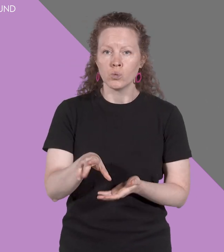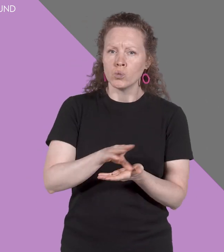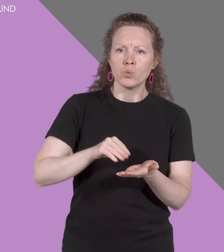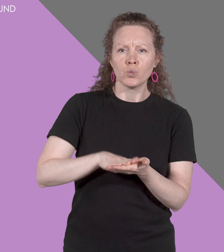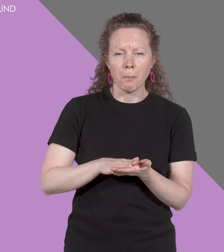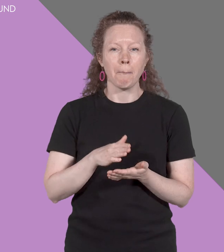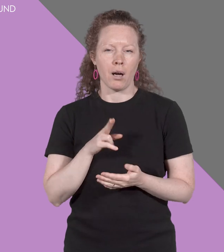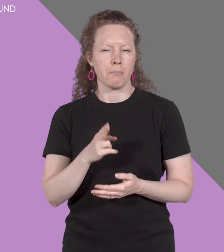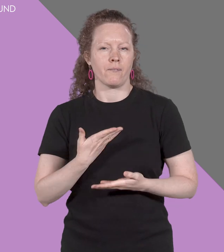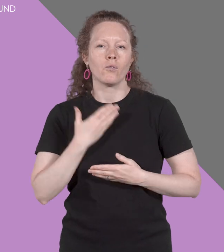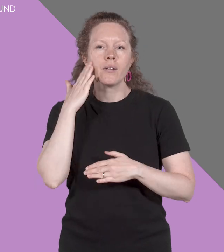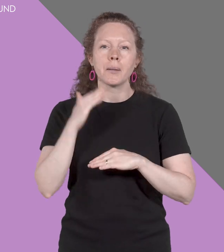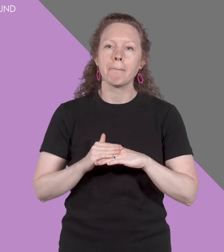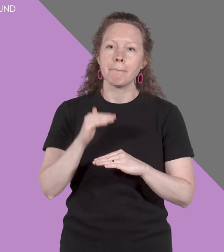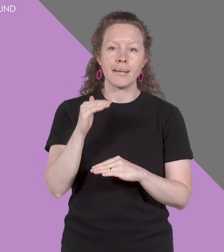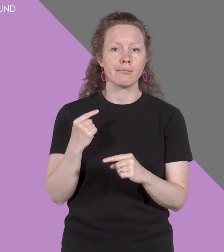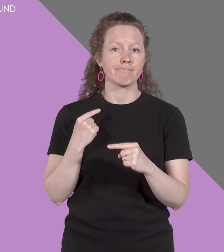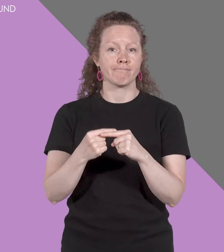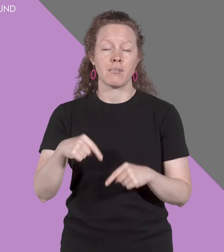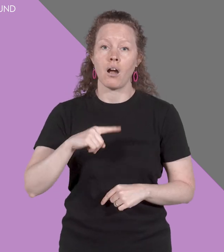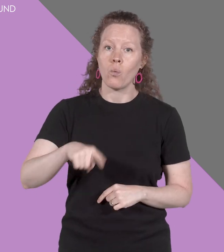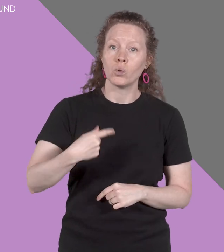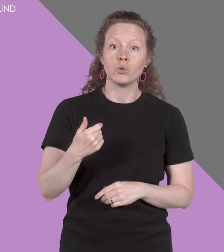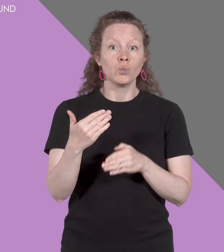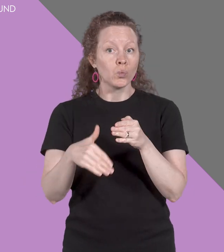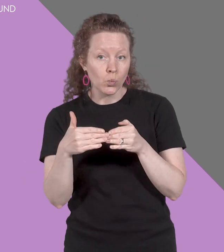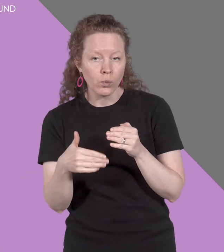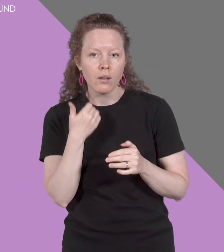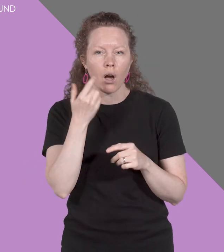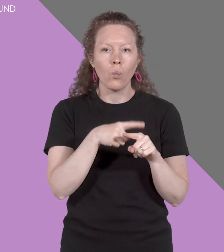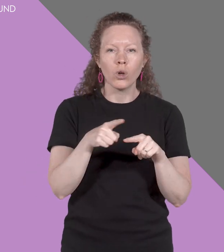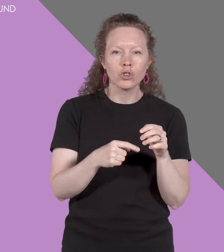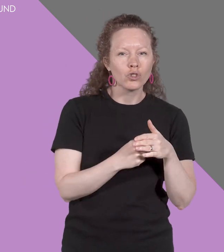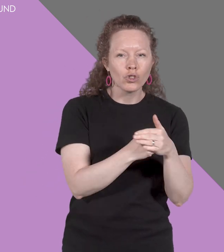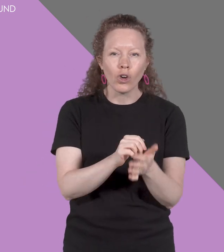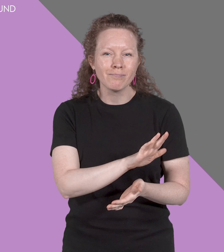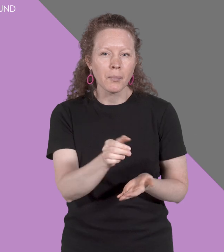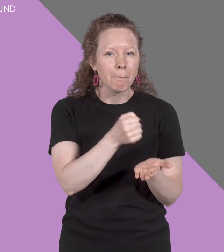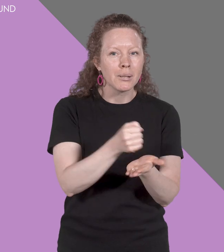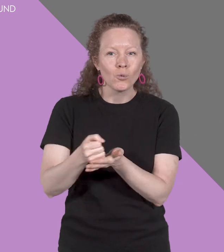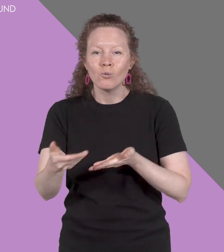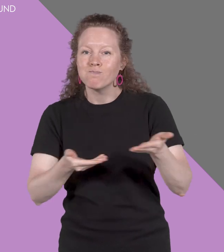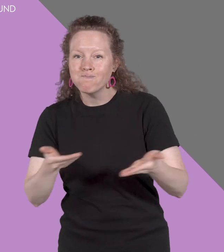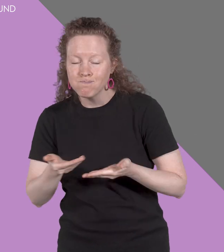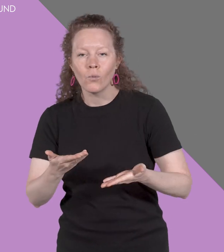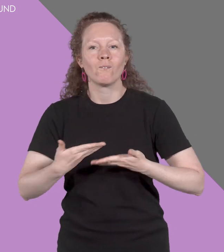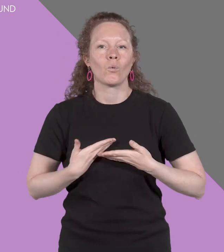men beloppet preciseras i slutet av året då understödsbesluten -